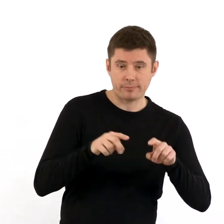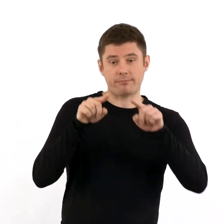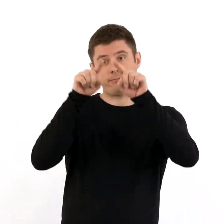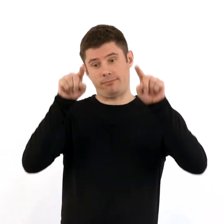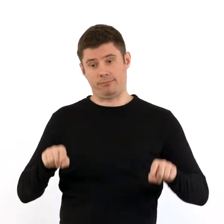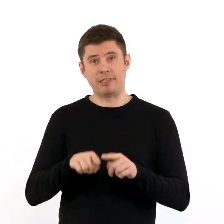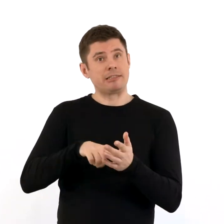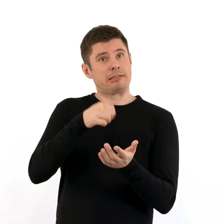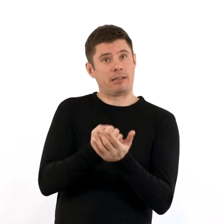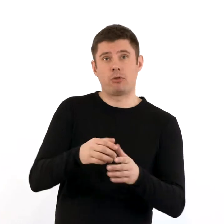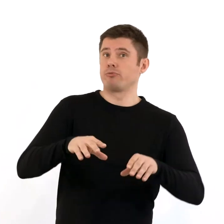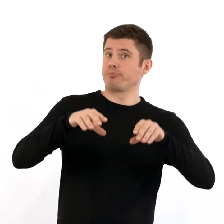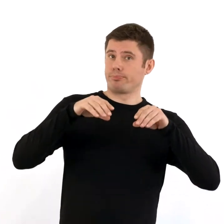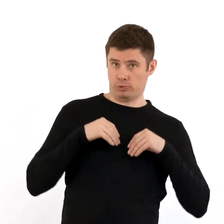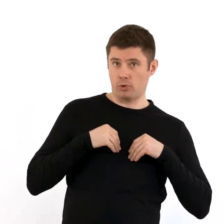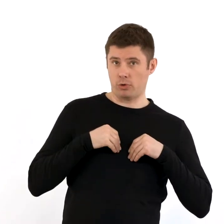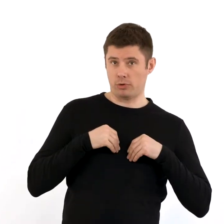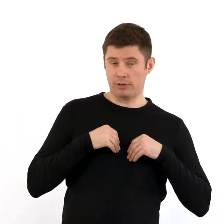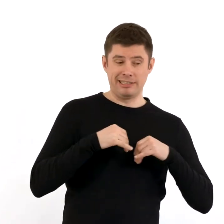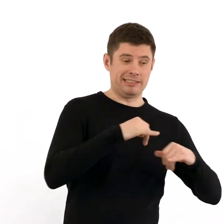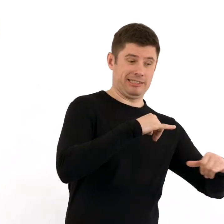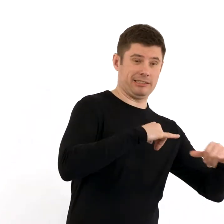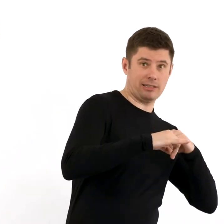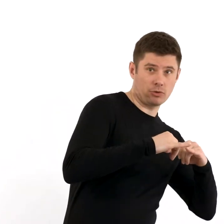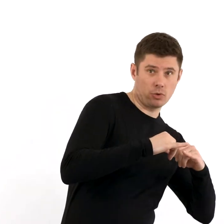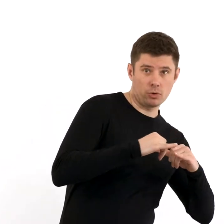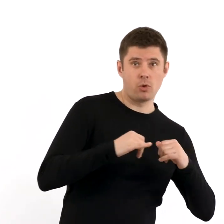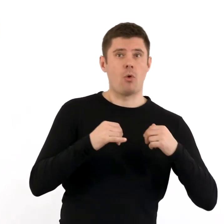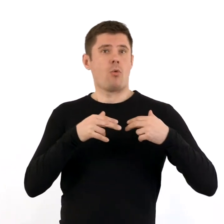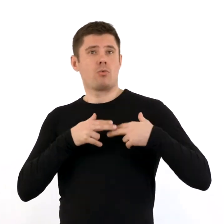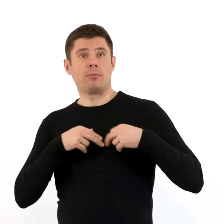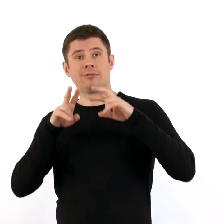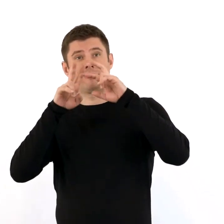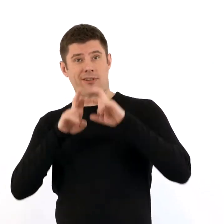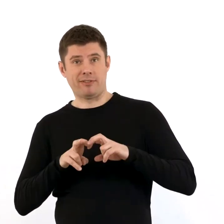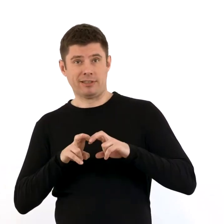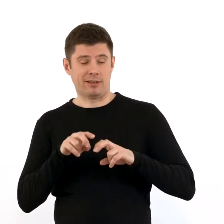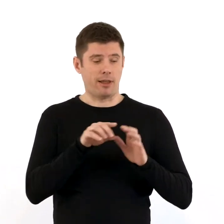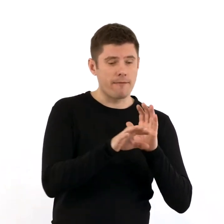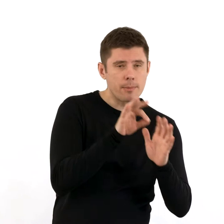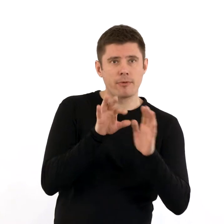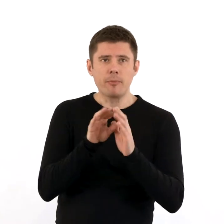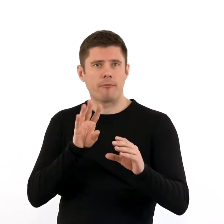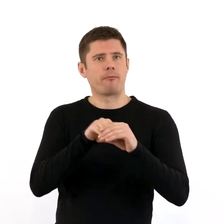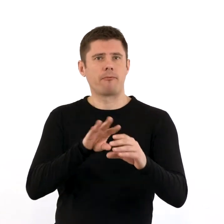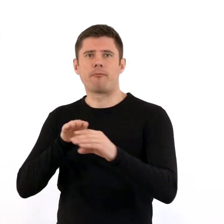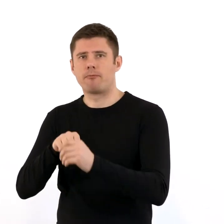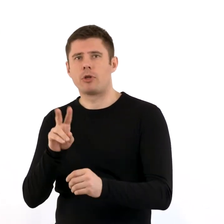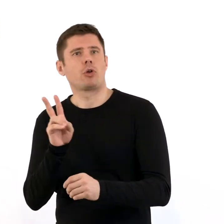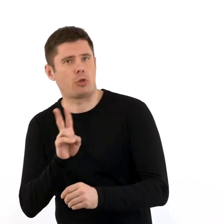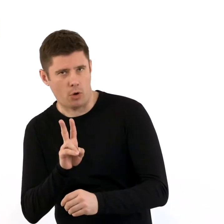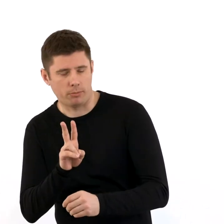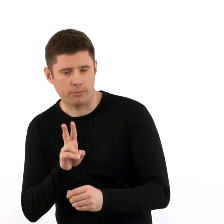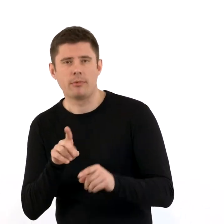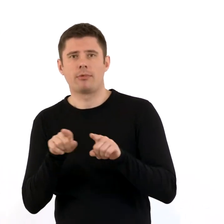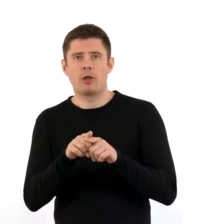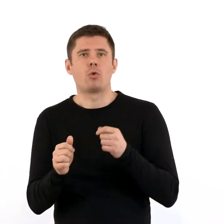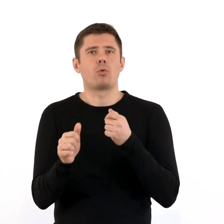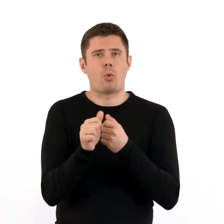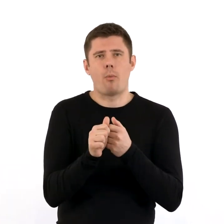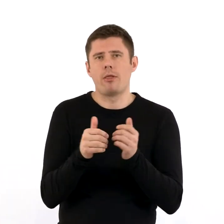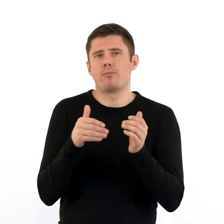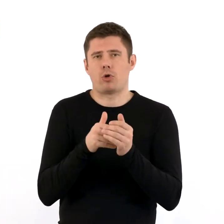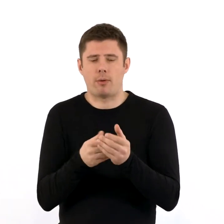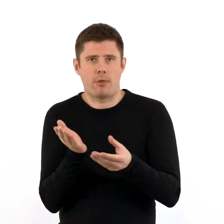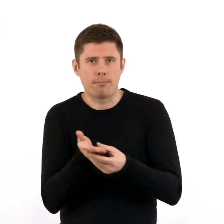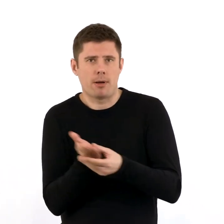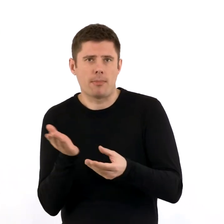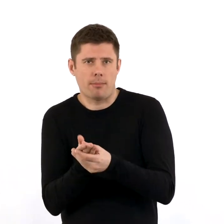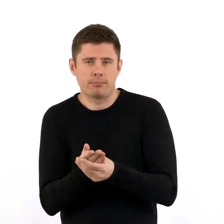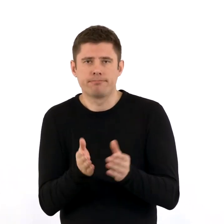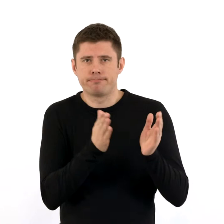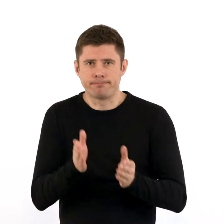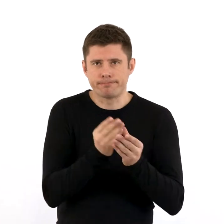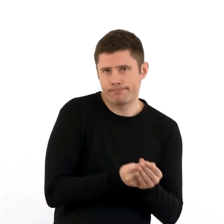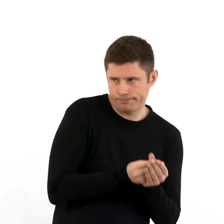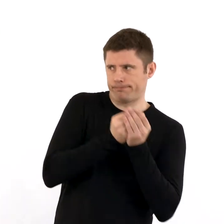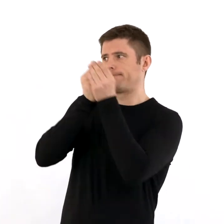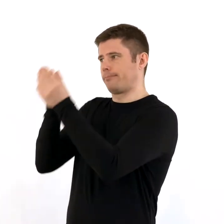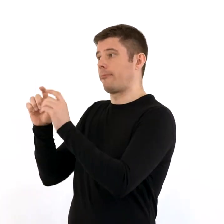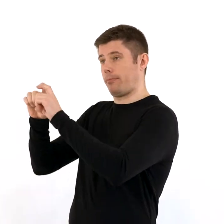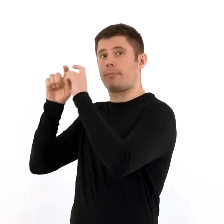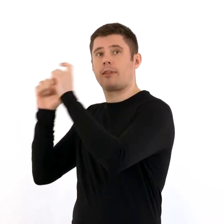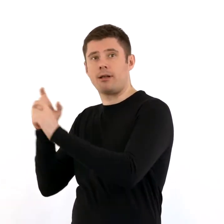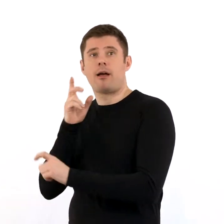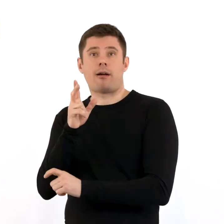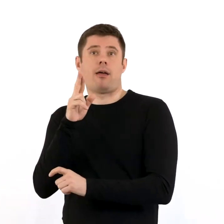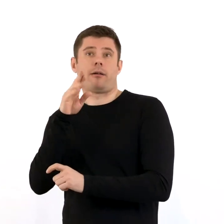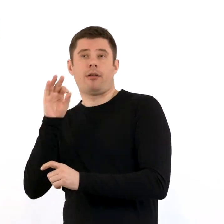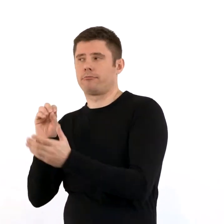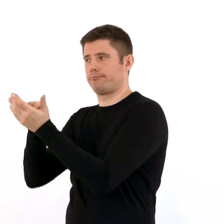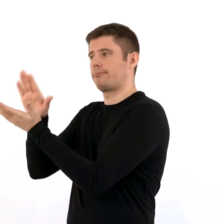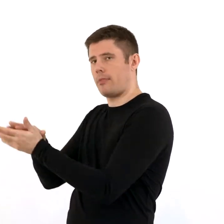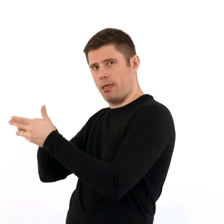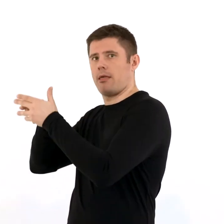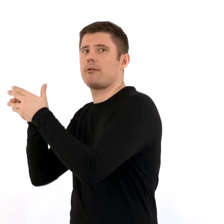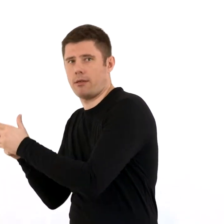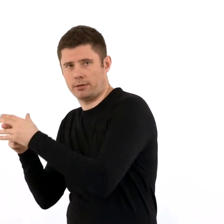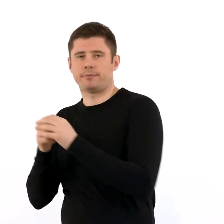przyjęciu statutu, wyborze zarządu stowarzyszenia i komisji rewizyjnej oraz kompletują dokumenty wymagane do rejestracji stowarzyszenia w KRS.